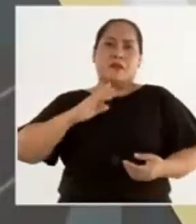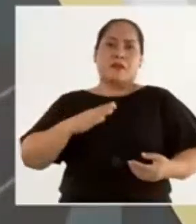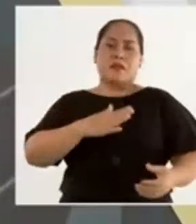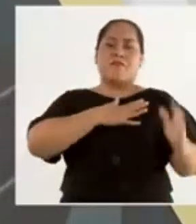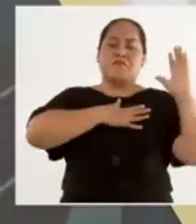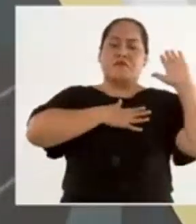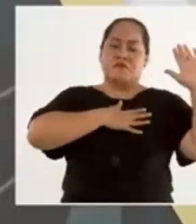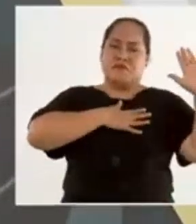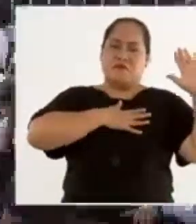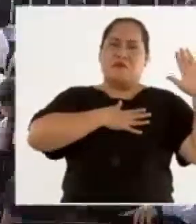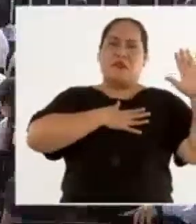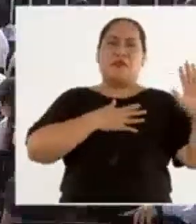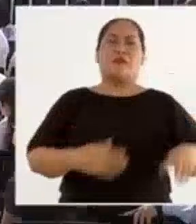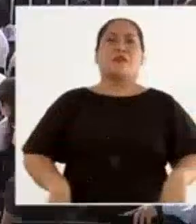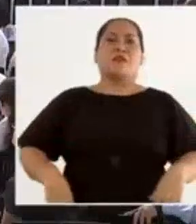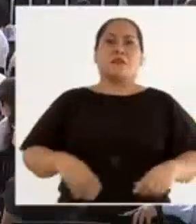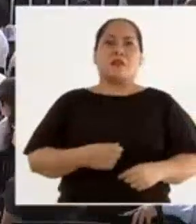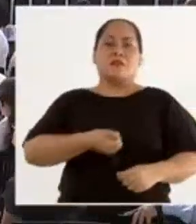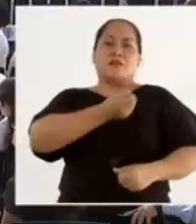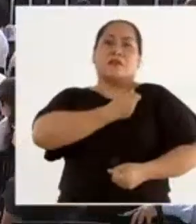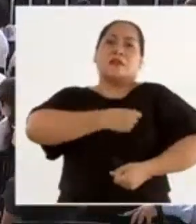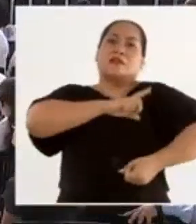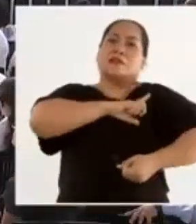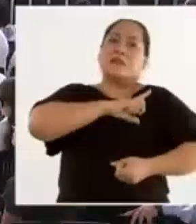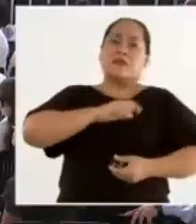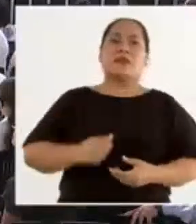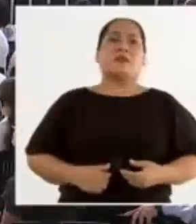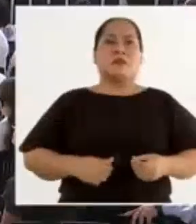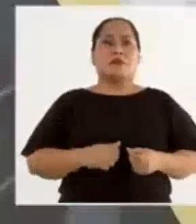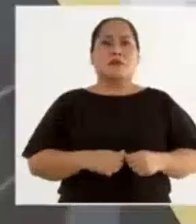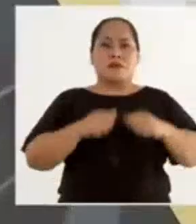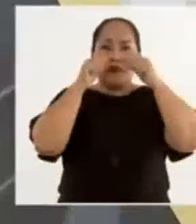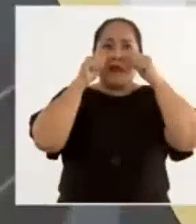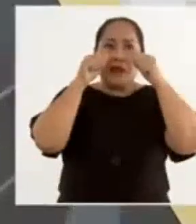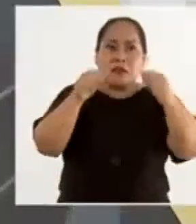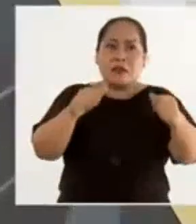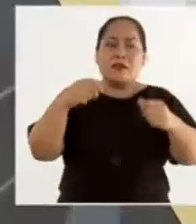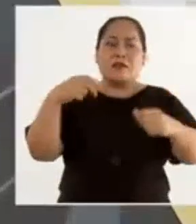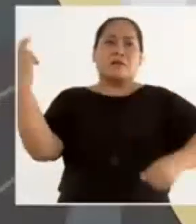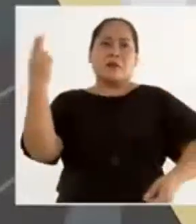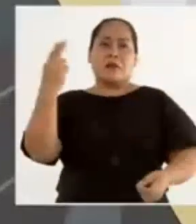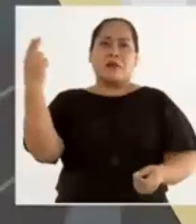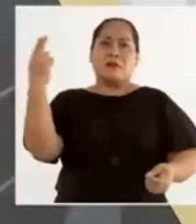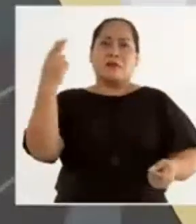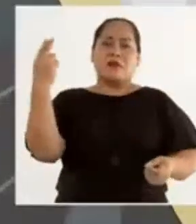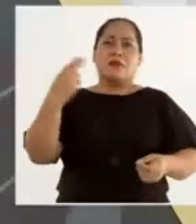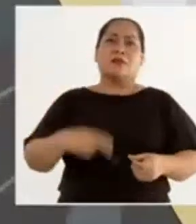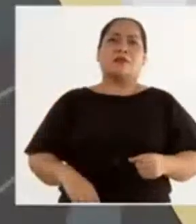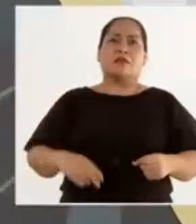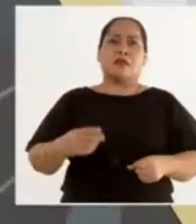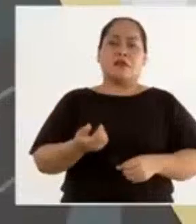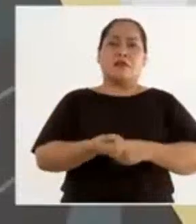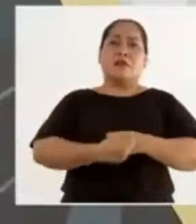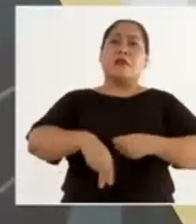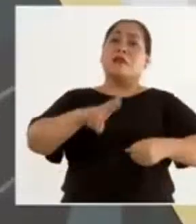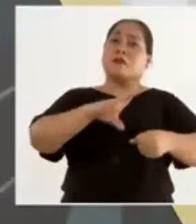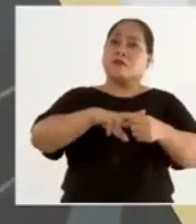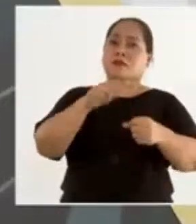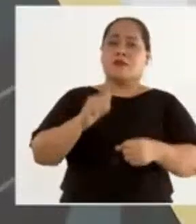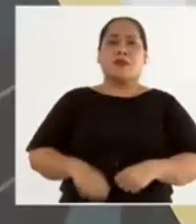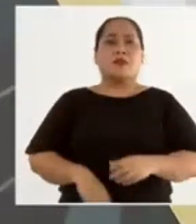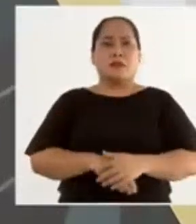no nada más atienda la fase final, sino también que tenga un enfoque de prevención, de atención